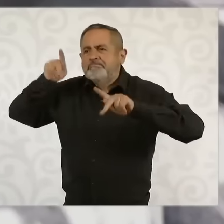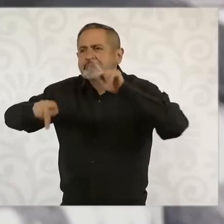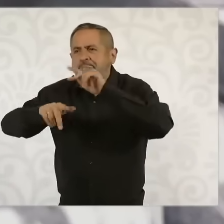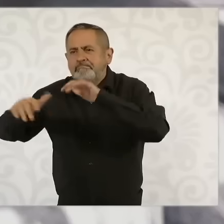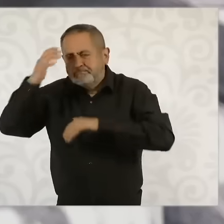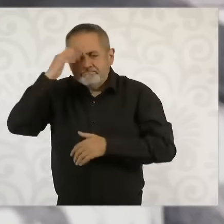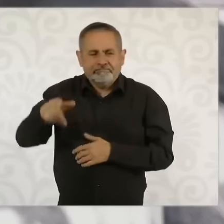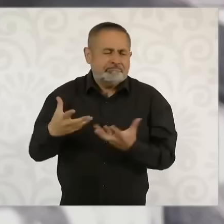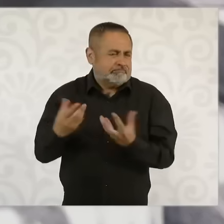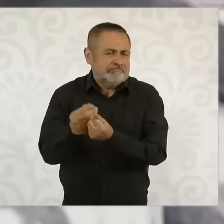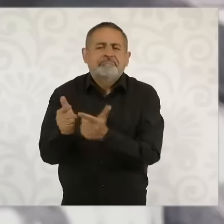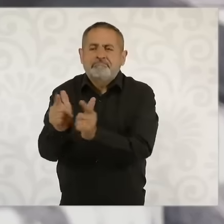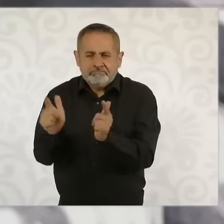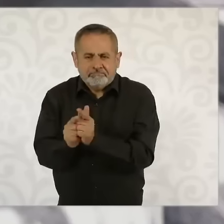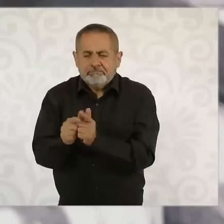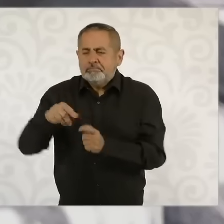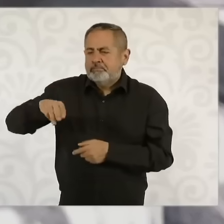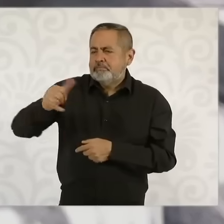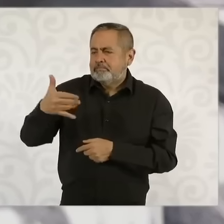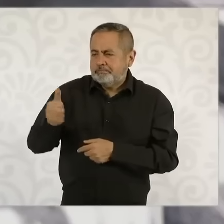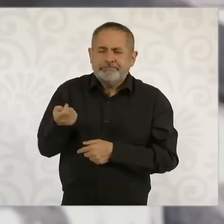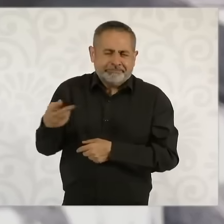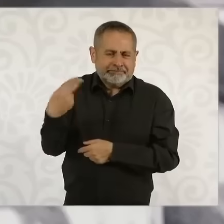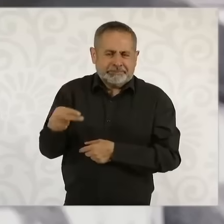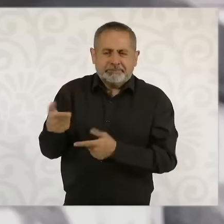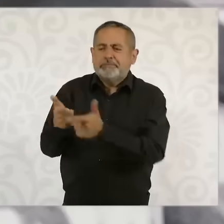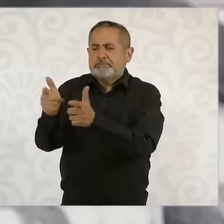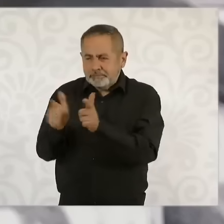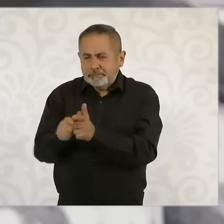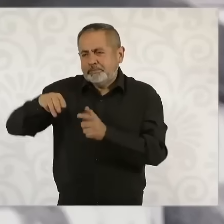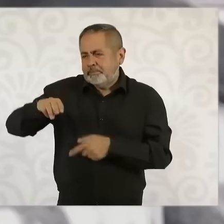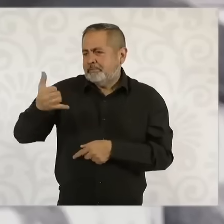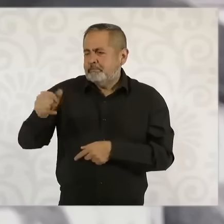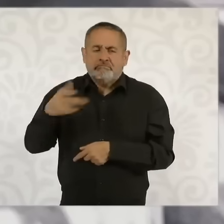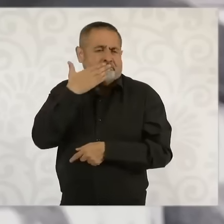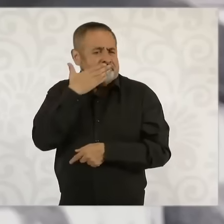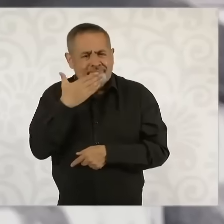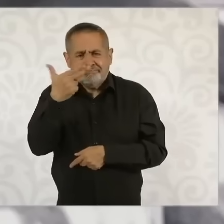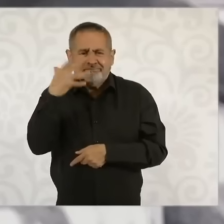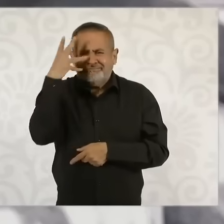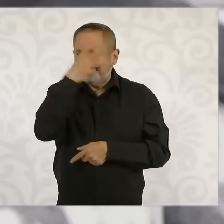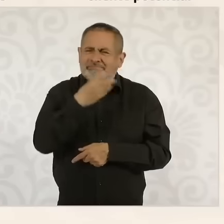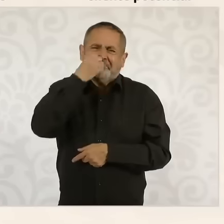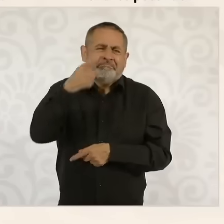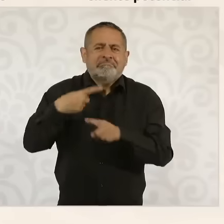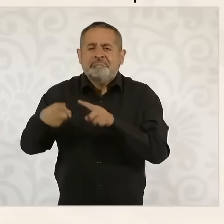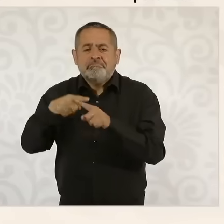este grupo que ofrece, insisto, los hospedajes que vale la pena porque todos están este ubicados en